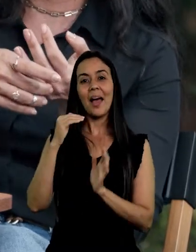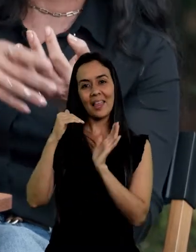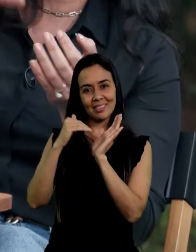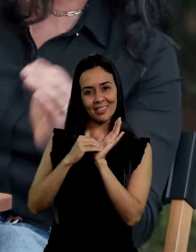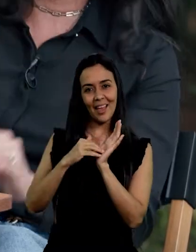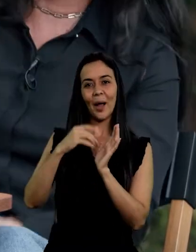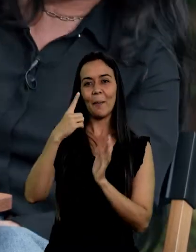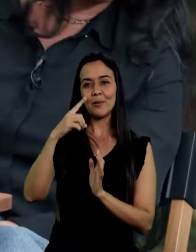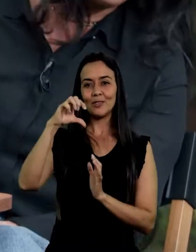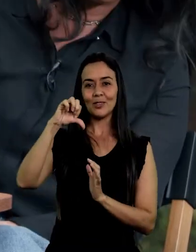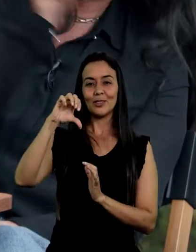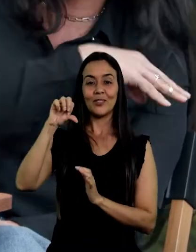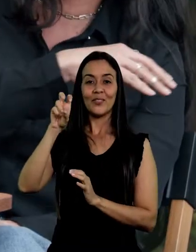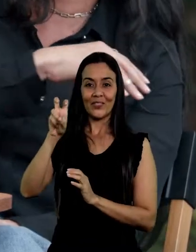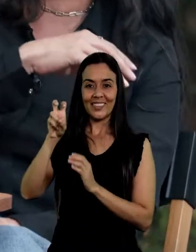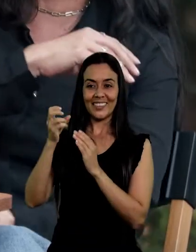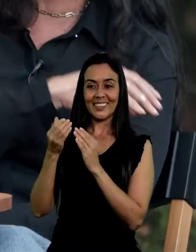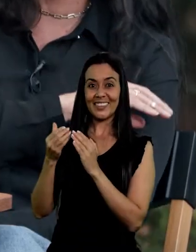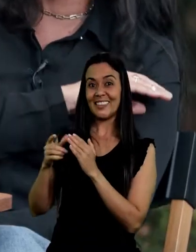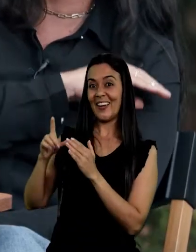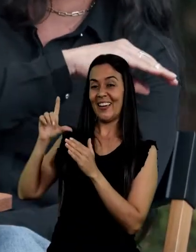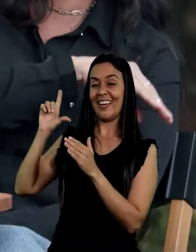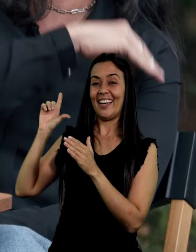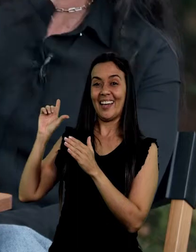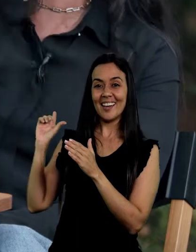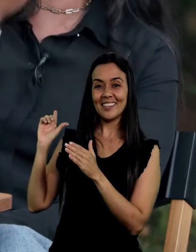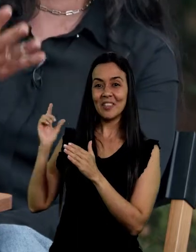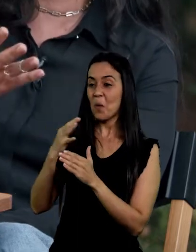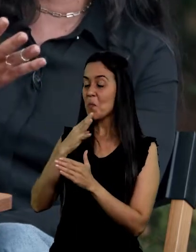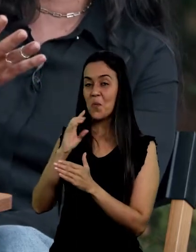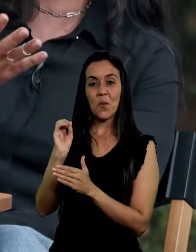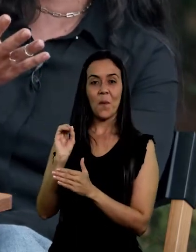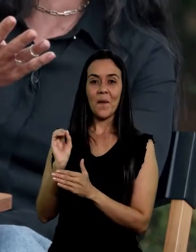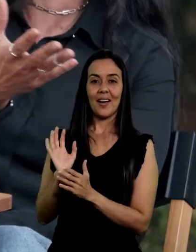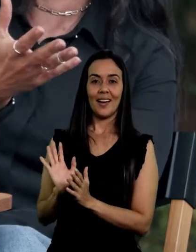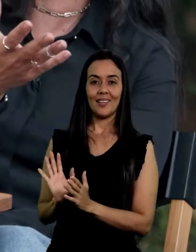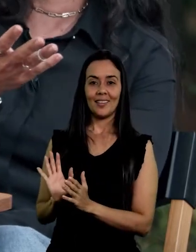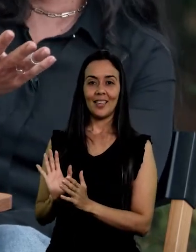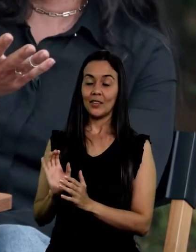Todo mundo que nasceu antes de 95, é imigrante pra essa nova era.